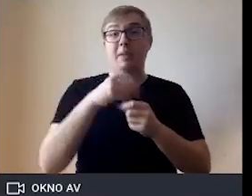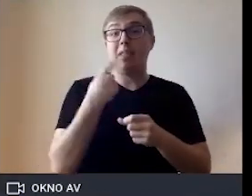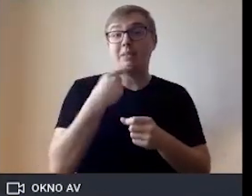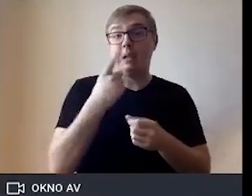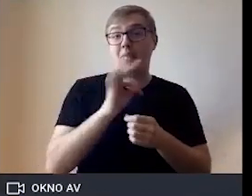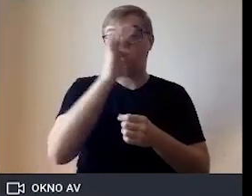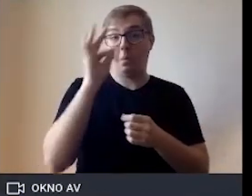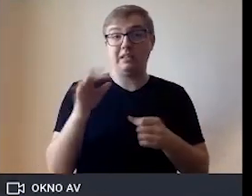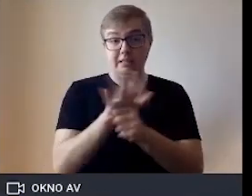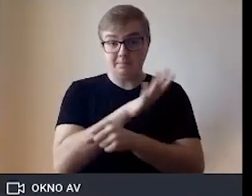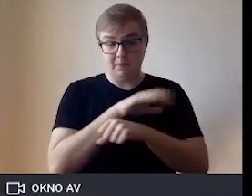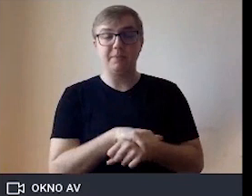Pełnią funkcję lingwistyczną.